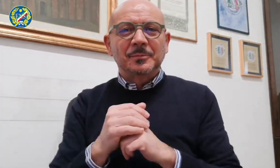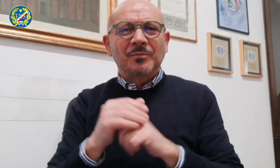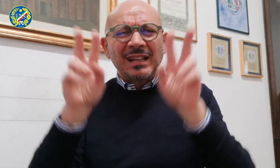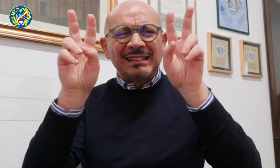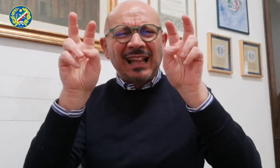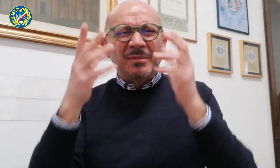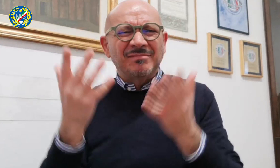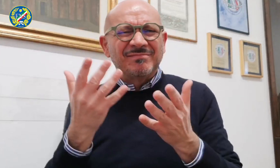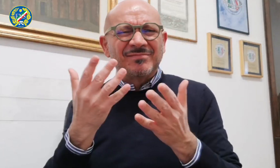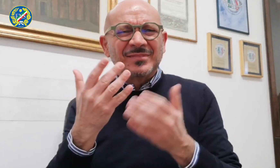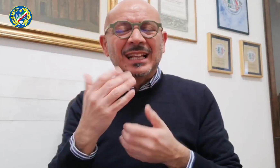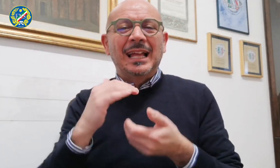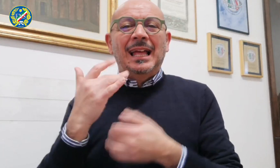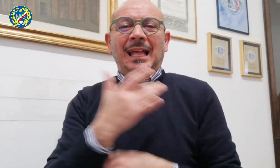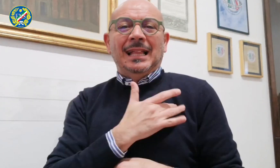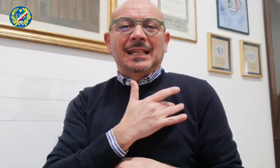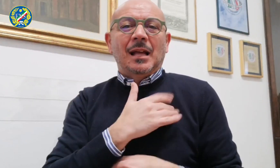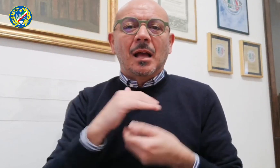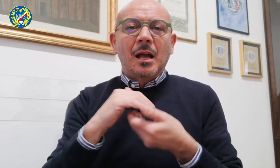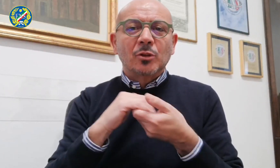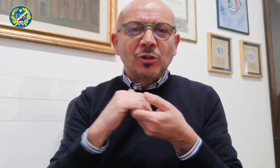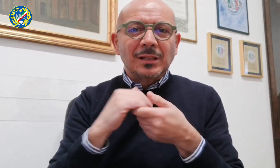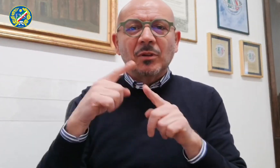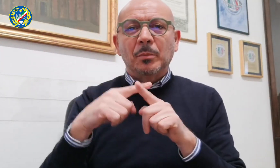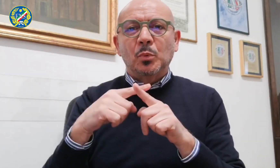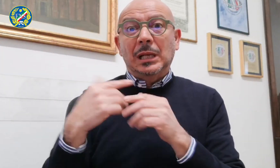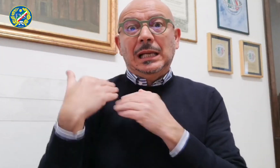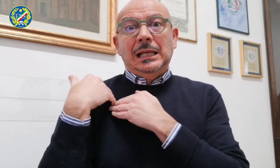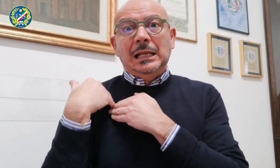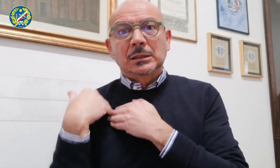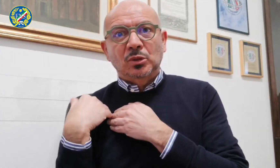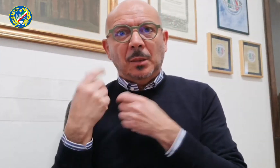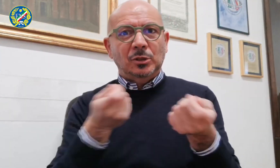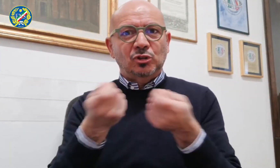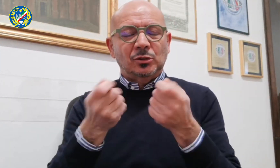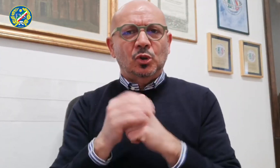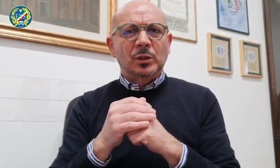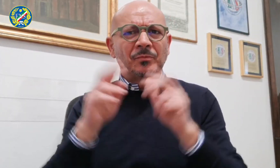Il tema sarà sull'etica associativa e sulla responsabilità di gestione.